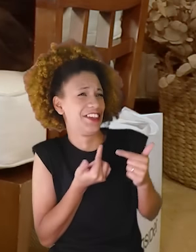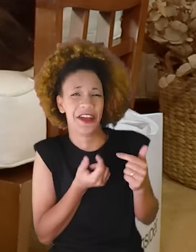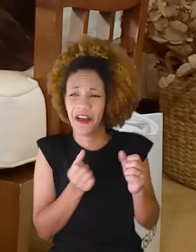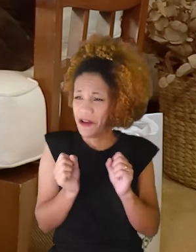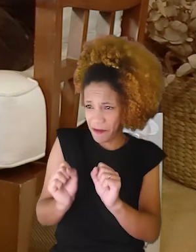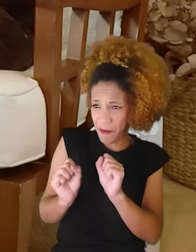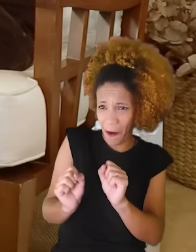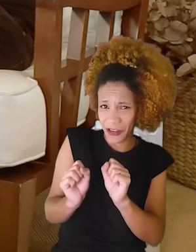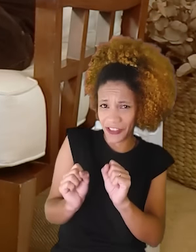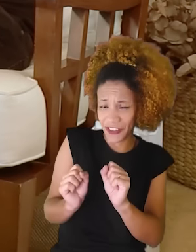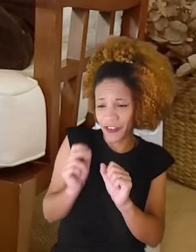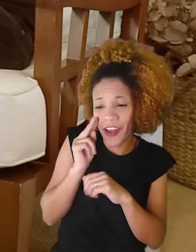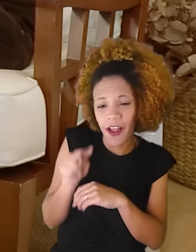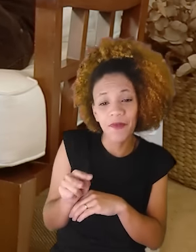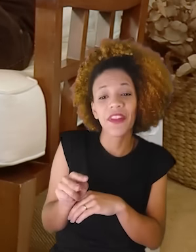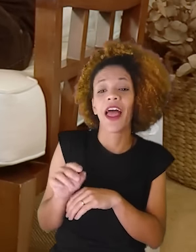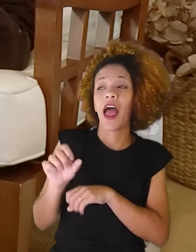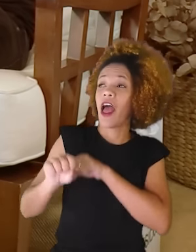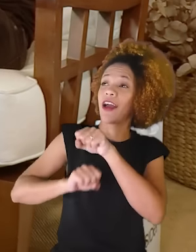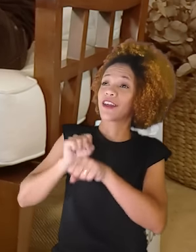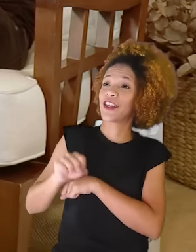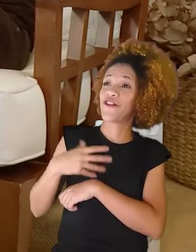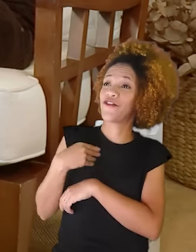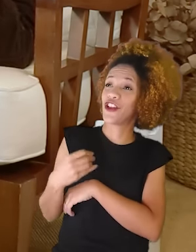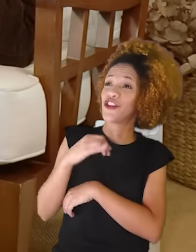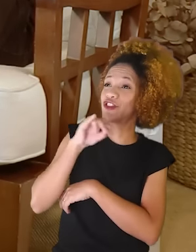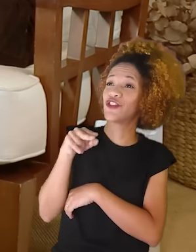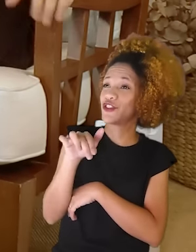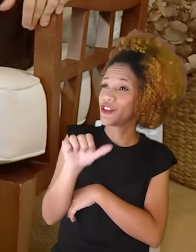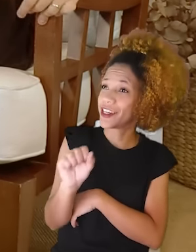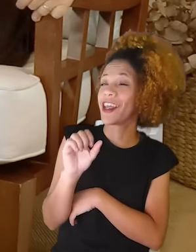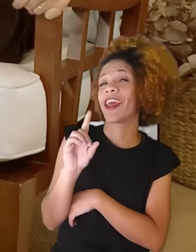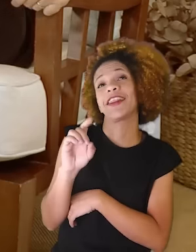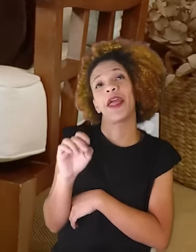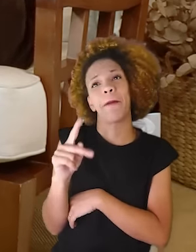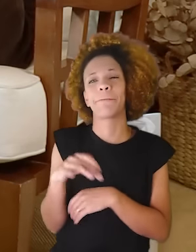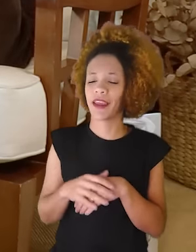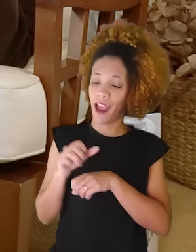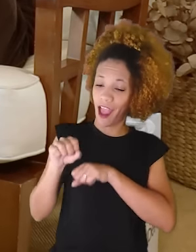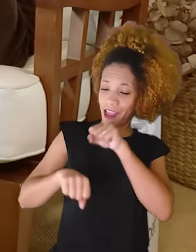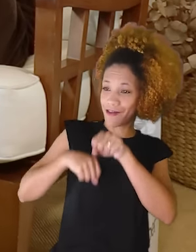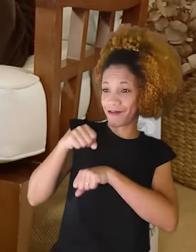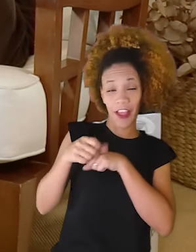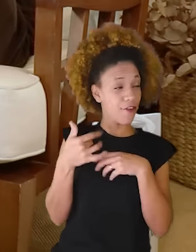Pode tipo aqui foi gravado o filme do Johnny de aí ela subiu na bicicleta assim de manhã P PR tirar